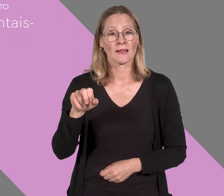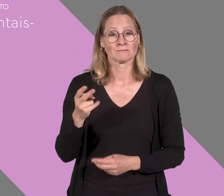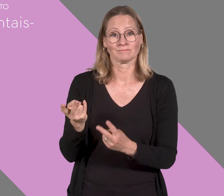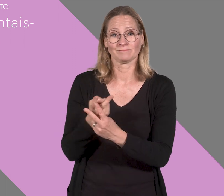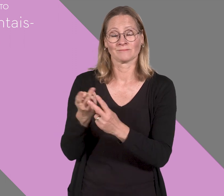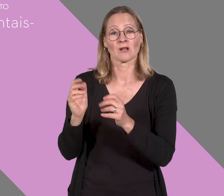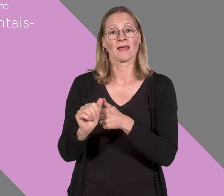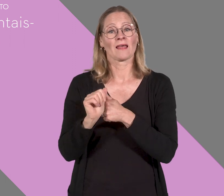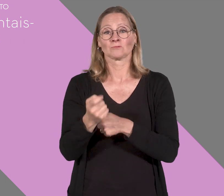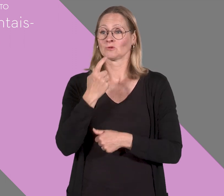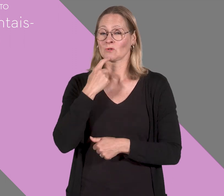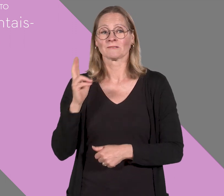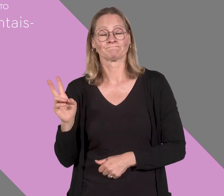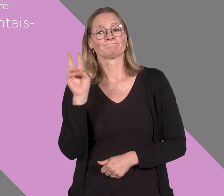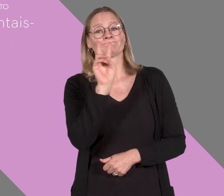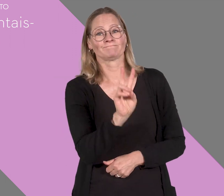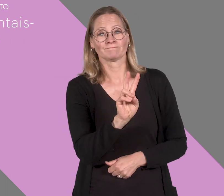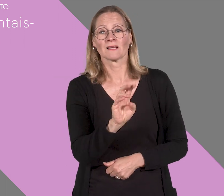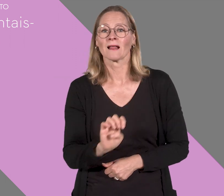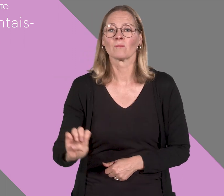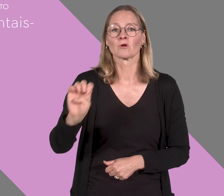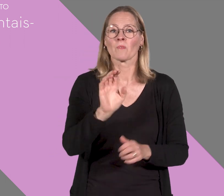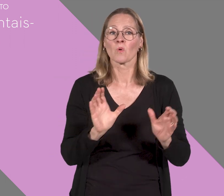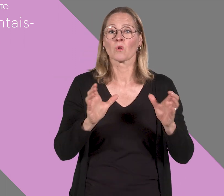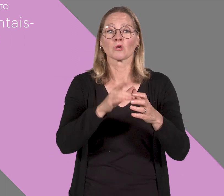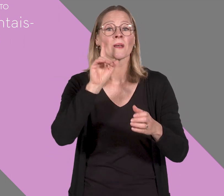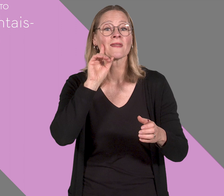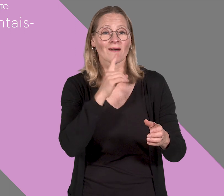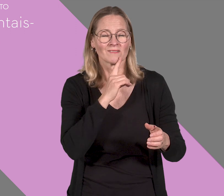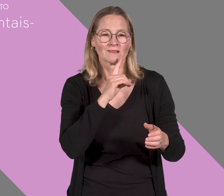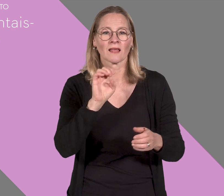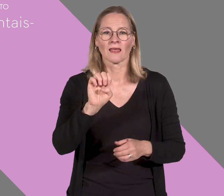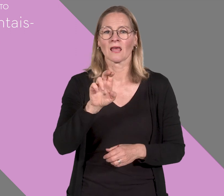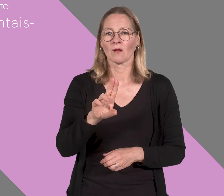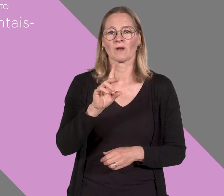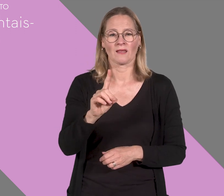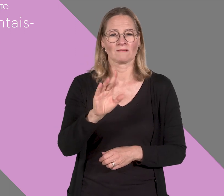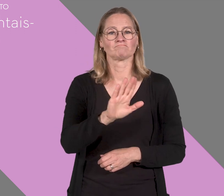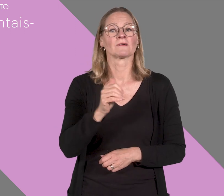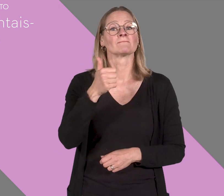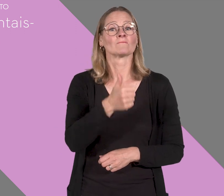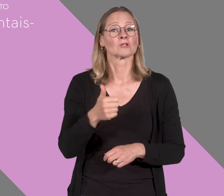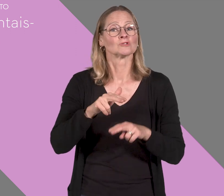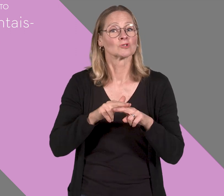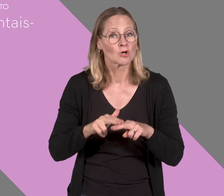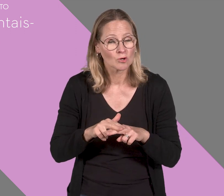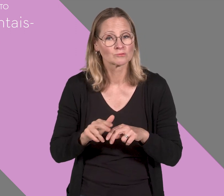kävivät edustamassa Suomea European Union of the Deaf, - EUDin vuosikokouksessa.